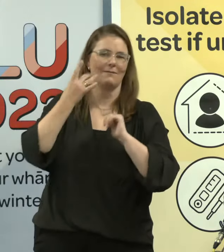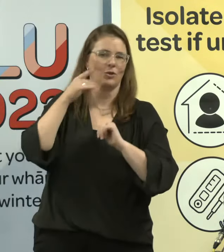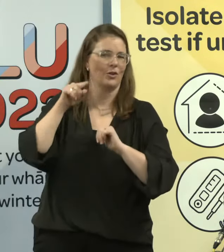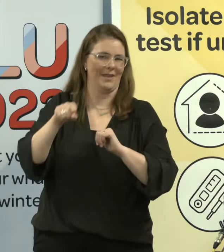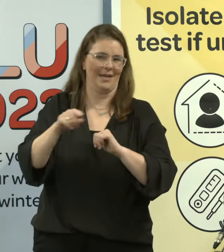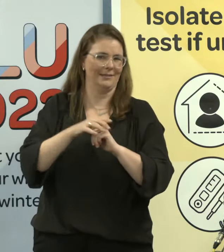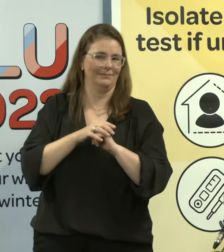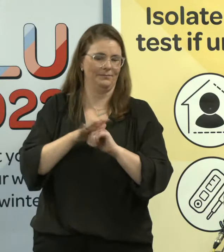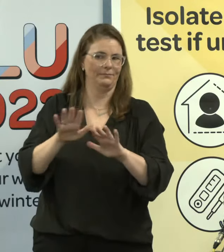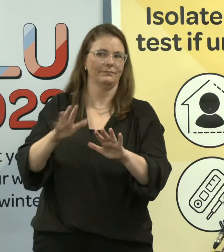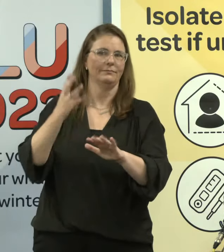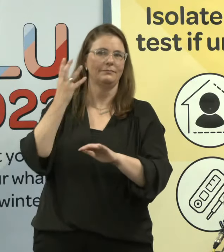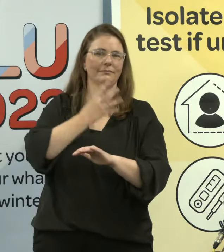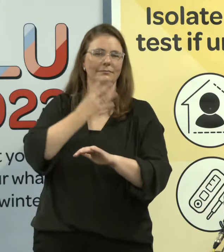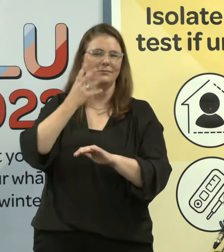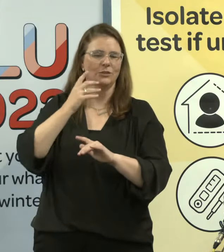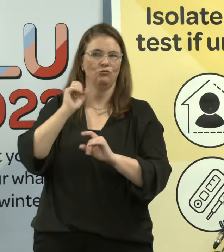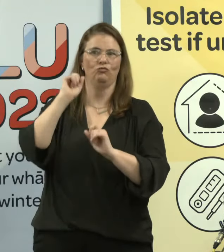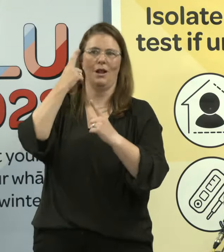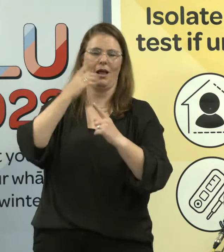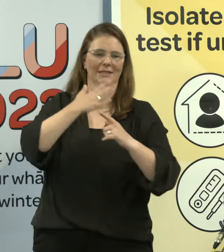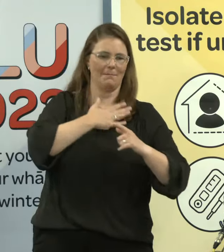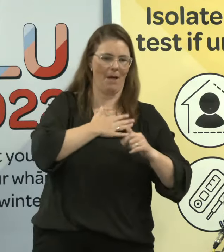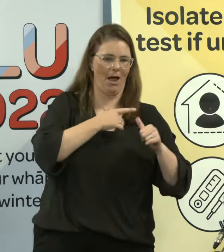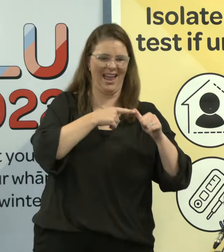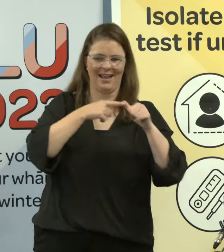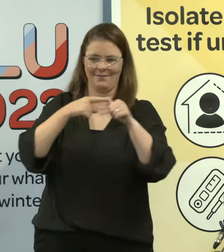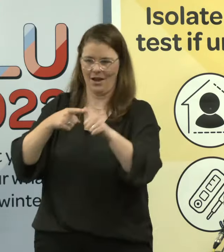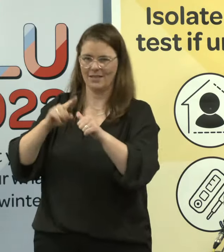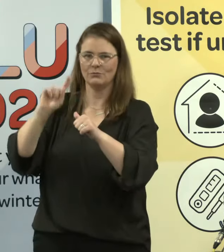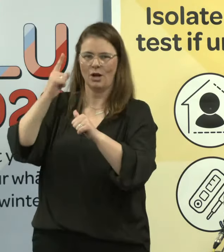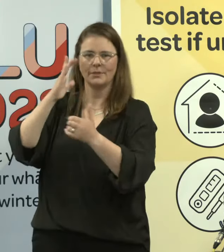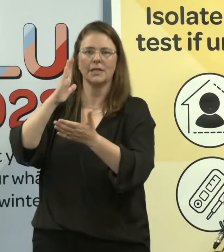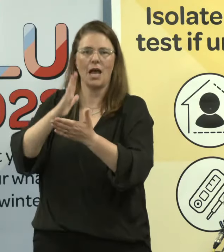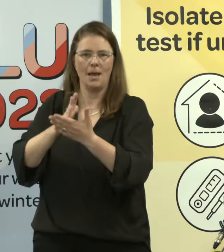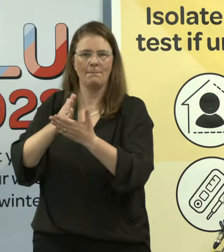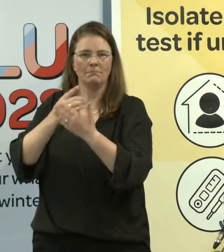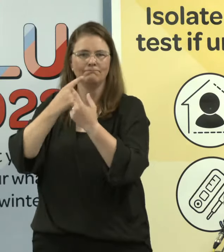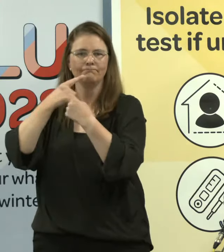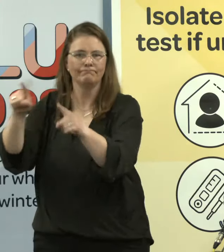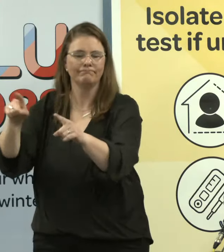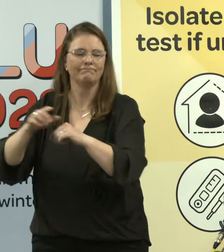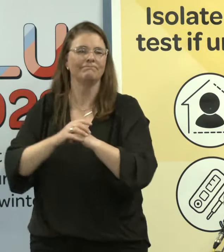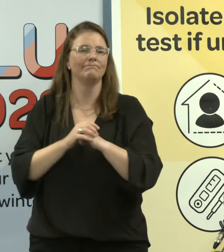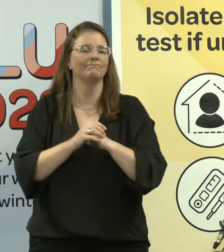haere tonu puta noa. Engari ki